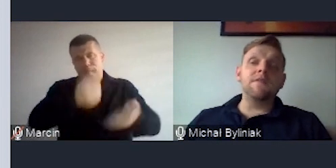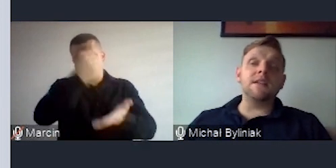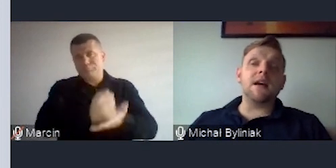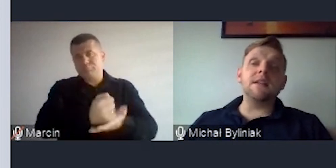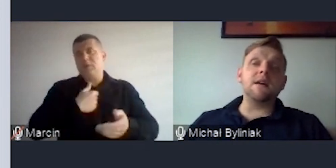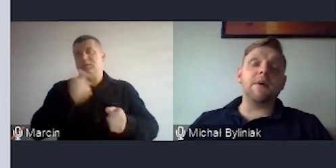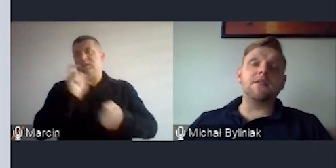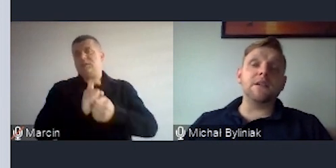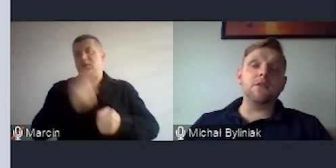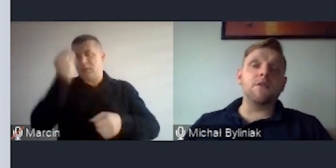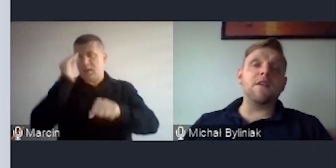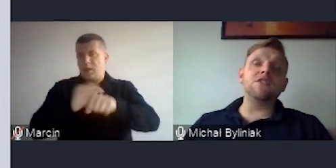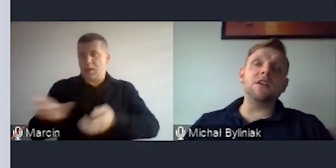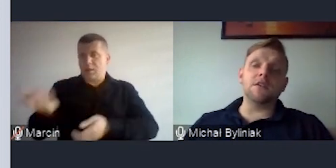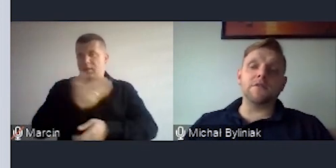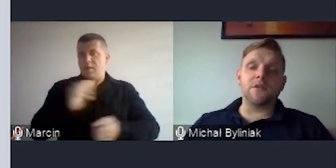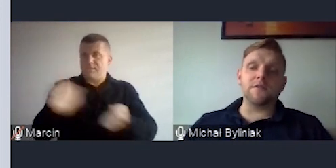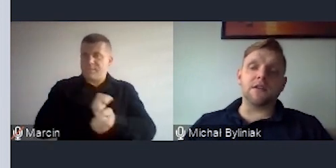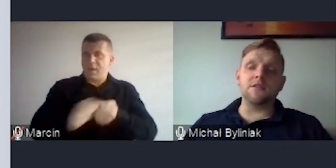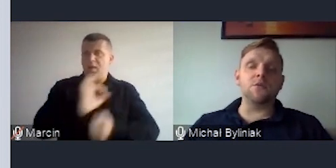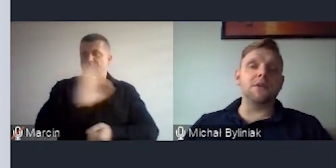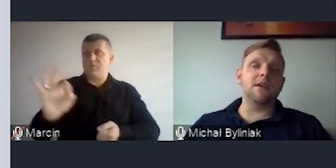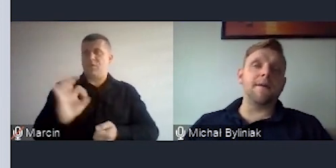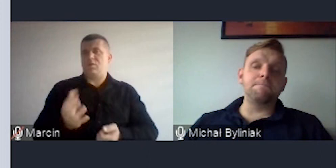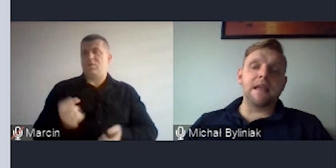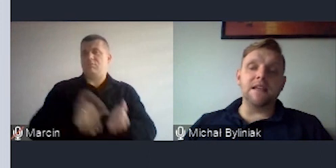więc ja zachęcam Państwa do walczenia o swoje w takich sytuacjach,